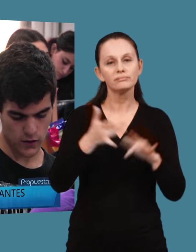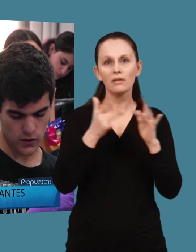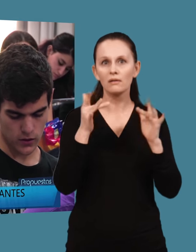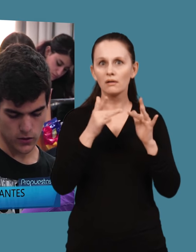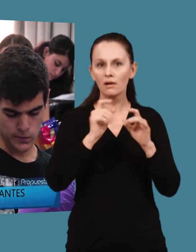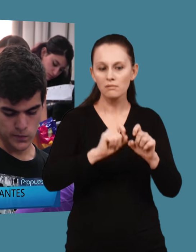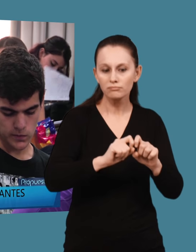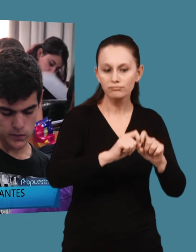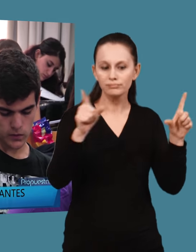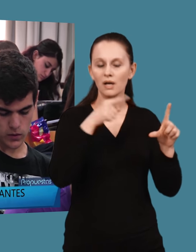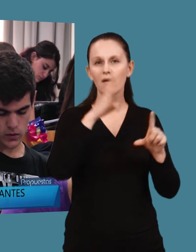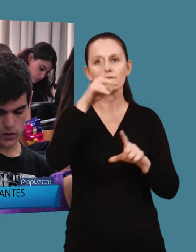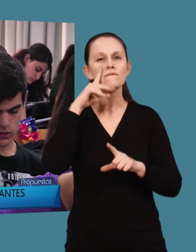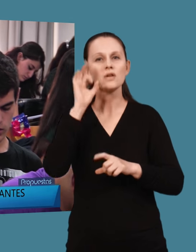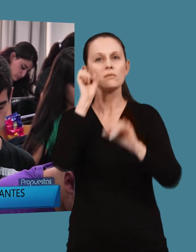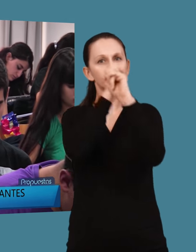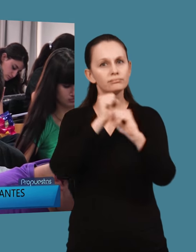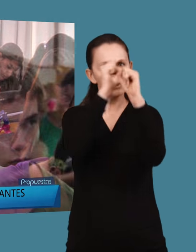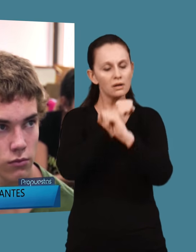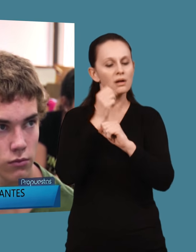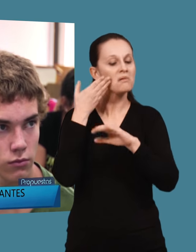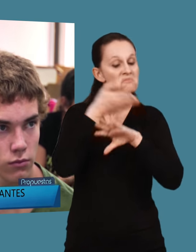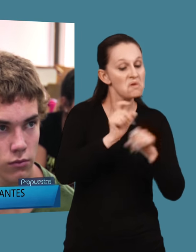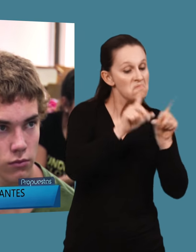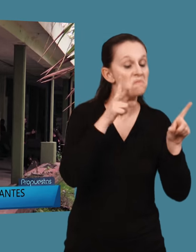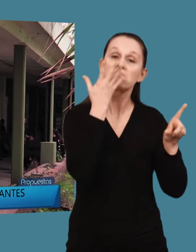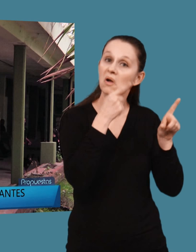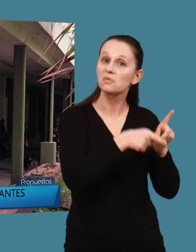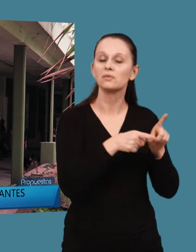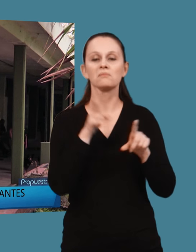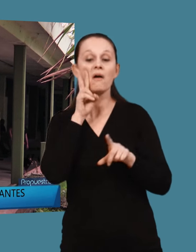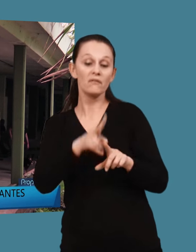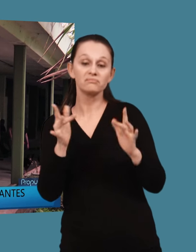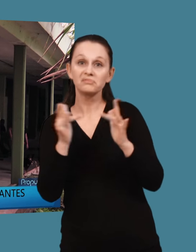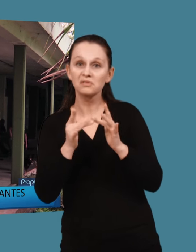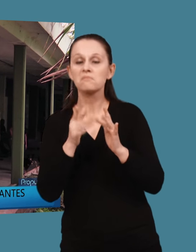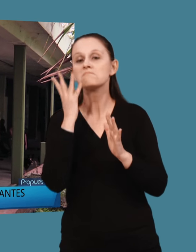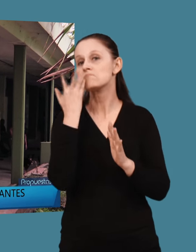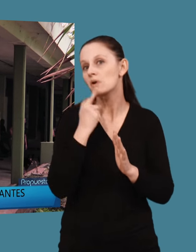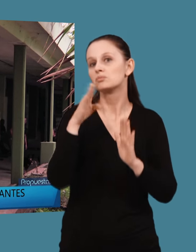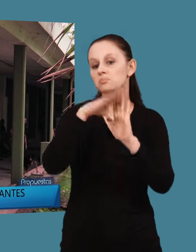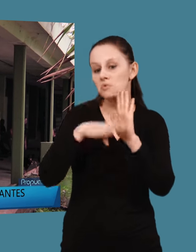apareció ahí un Bioingeniería, me metí a ver que era y me gustó. La ví en Internet, me gustó el programa y me mandé.